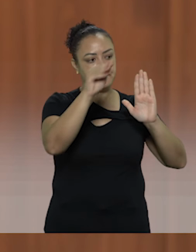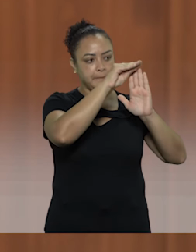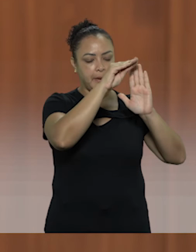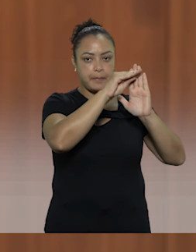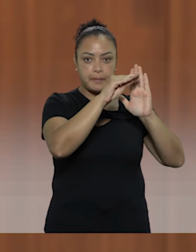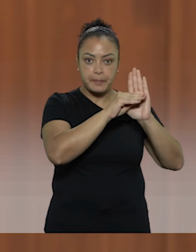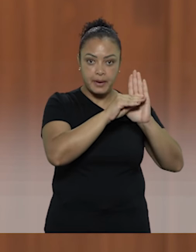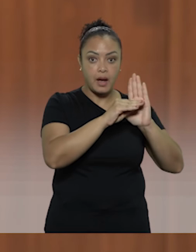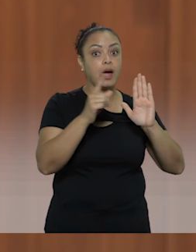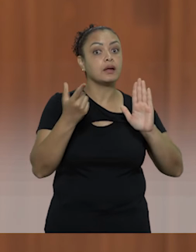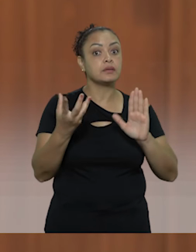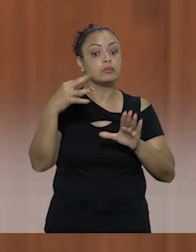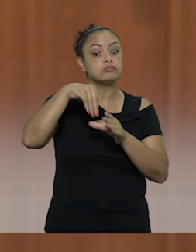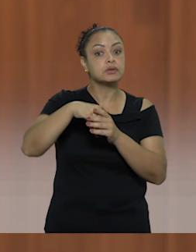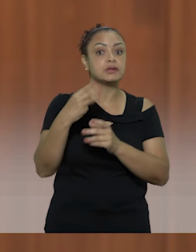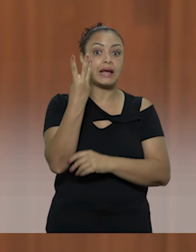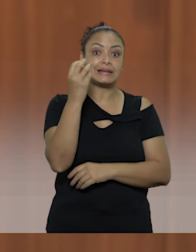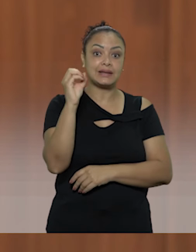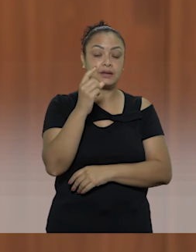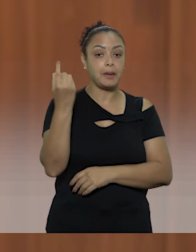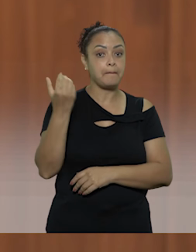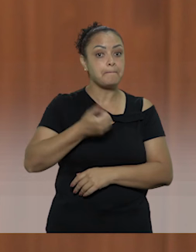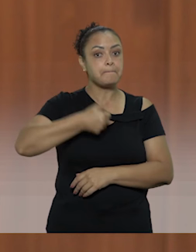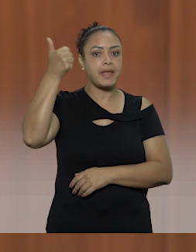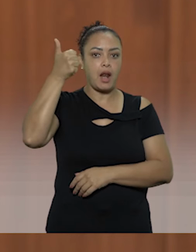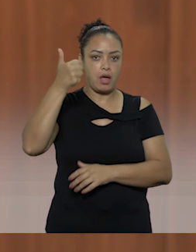é composta pelas 30 empresas mais bem ranqueadas.